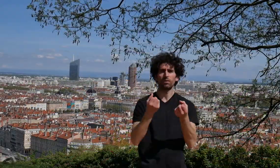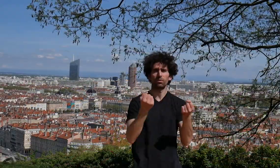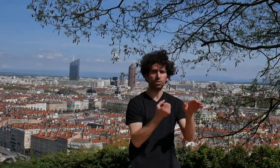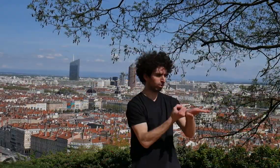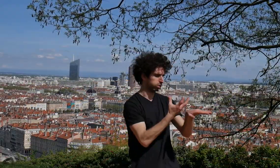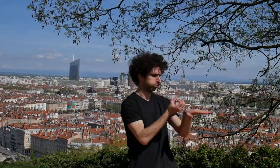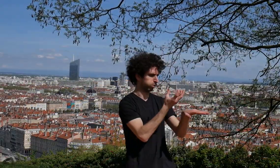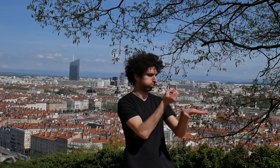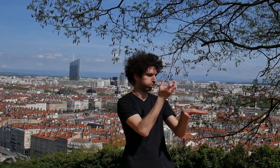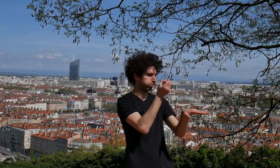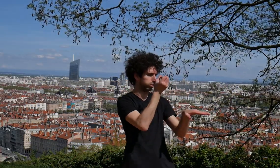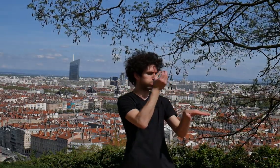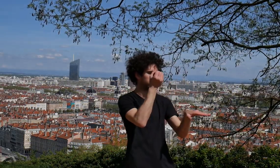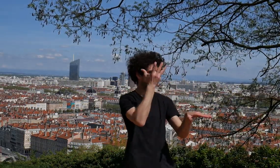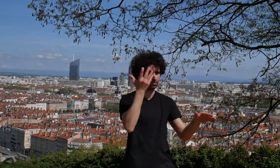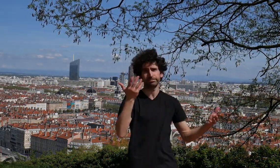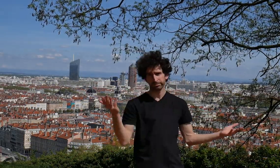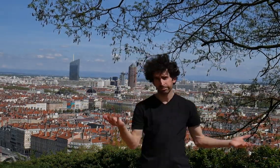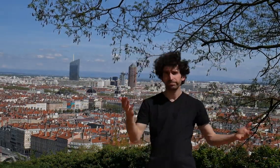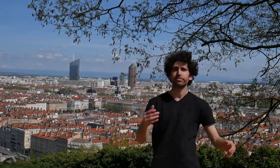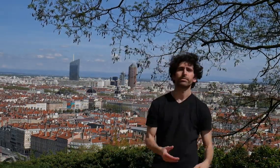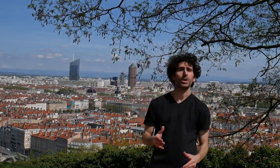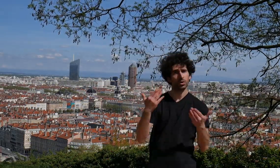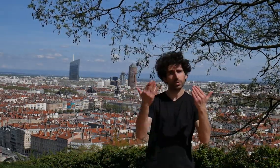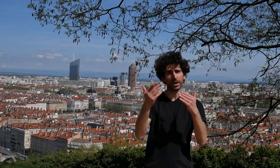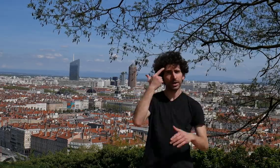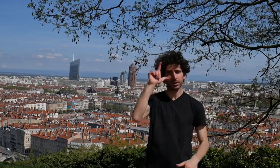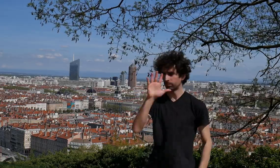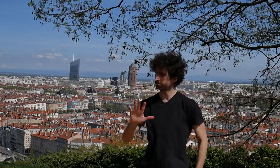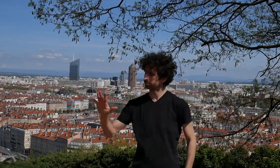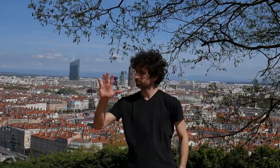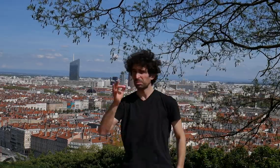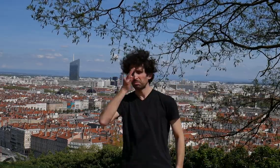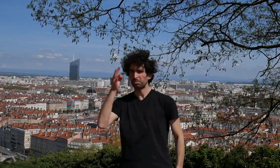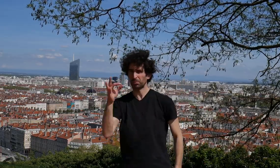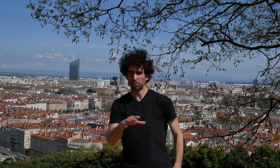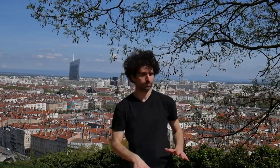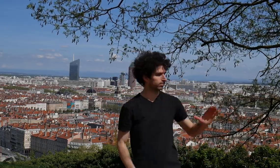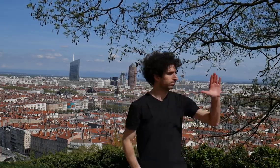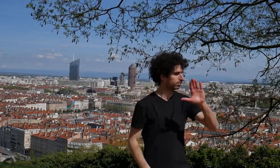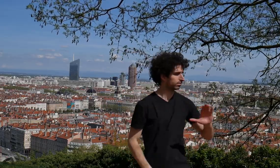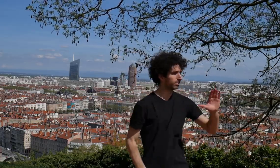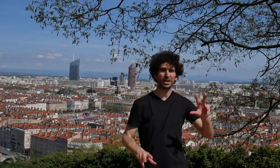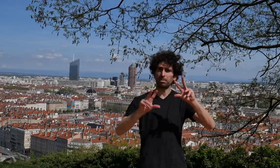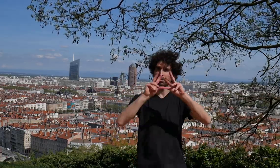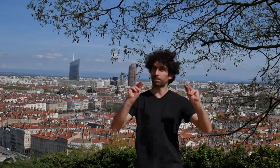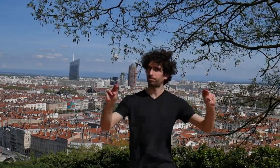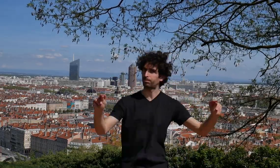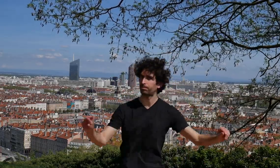Ou bien il y a les voitures et leurs pots d'échappement. Comparons Lyon avec à gauche polluée et à droite propre.